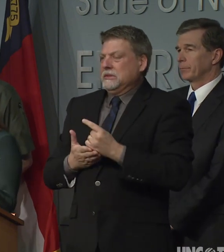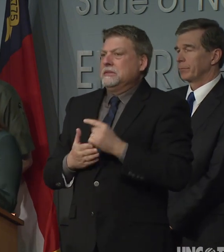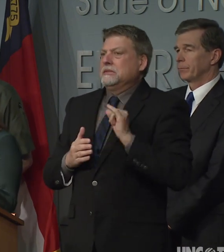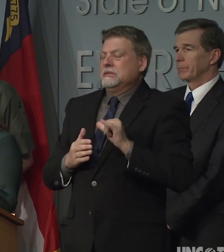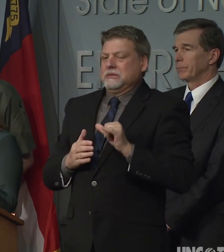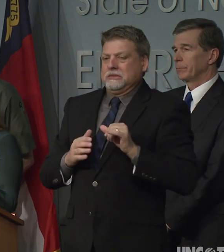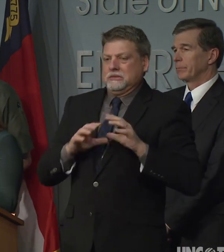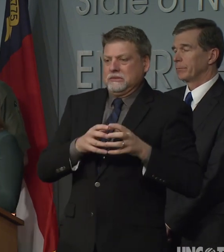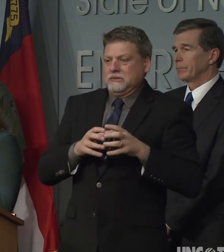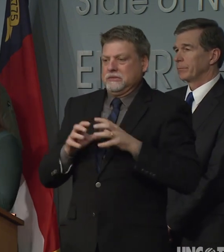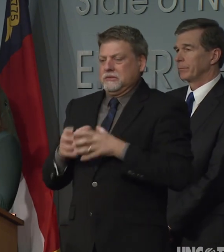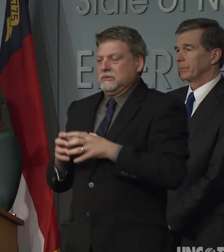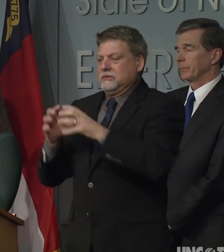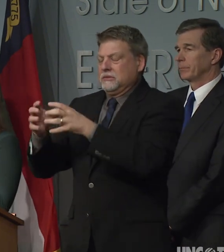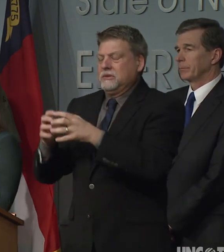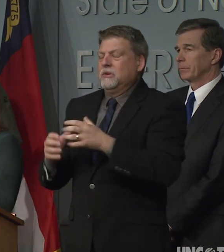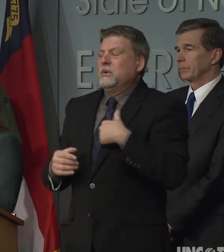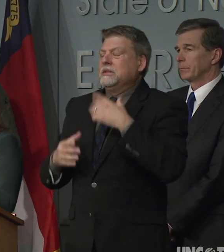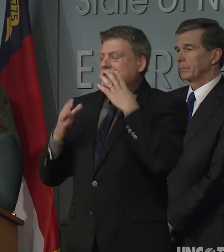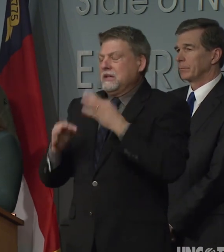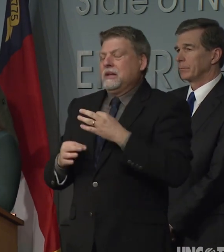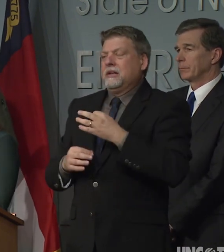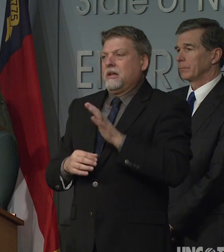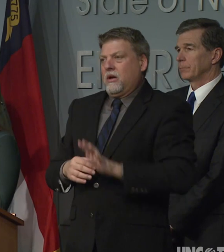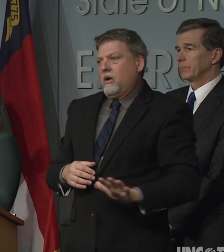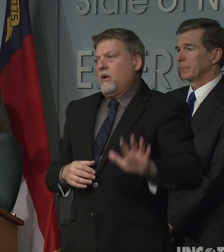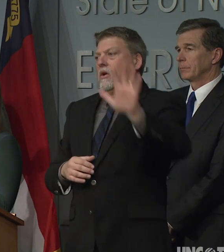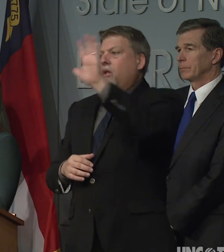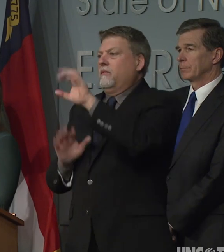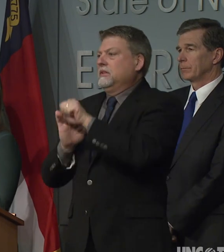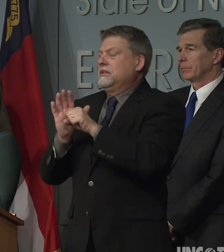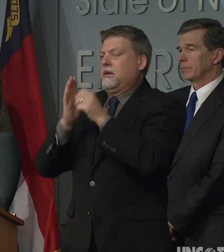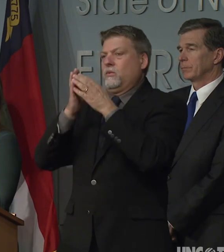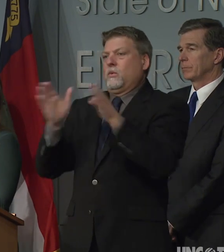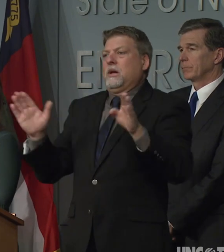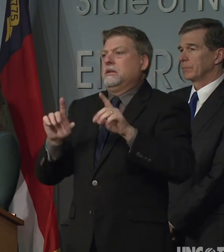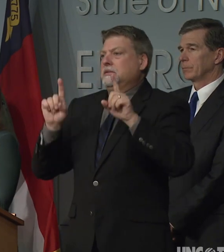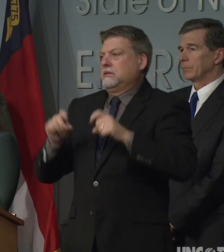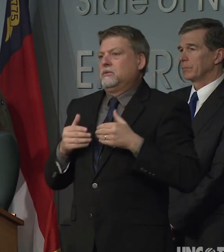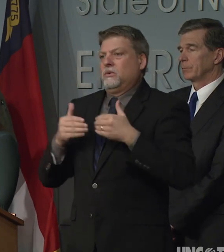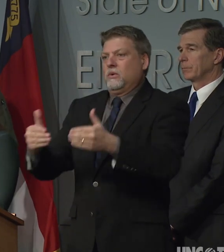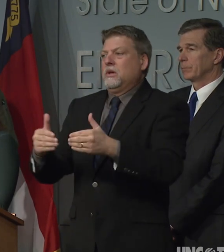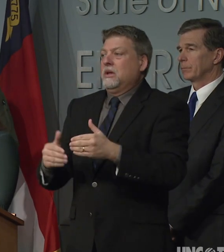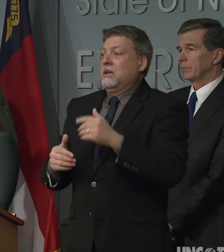nosotros incrementamos los criterios para que cualquier persona en el estado de Carolina del Norte que tiene